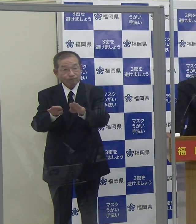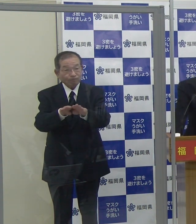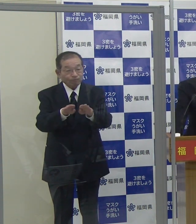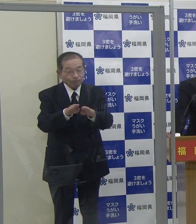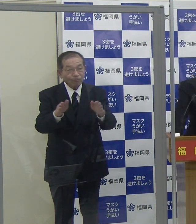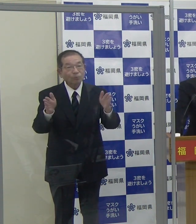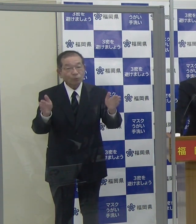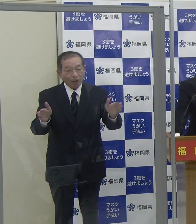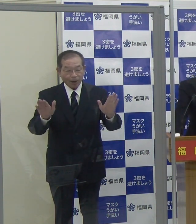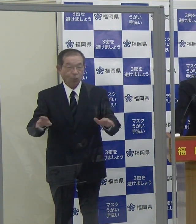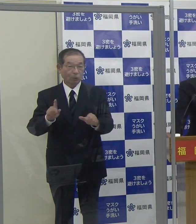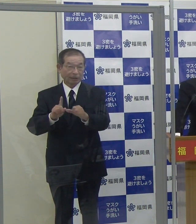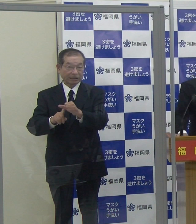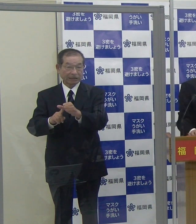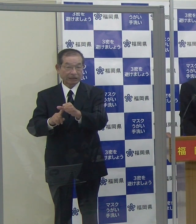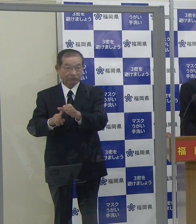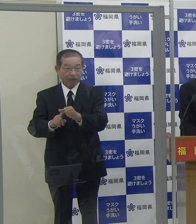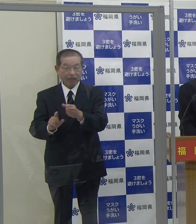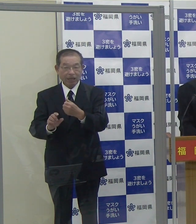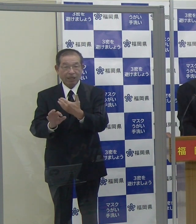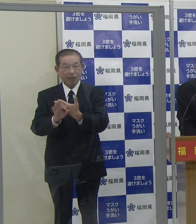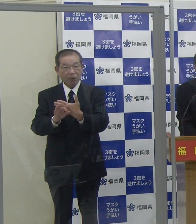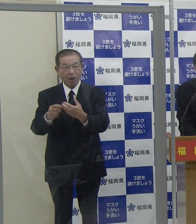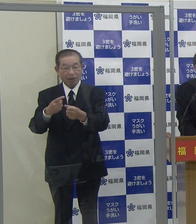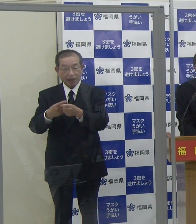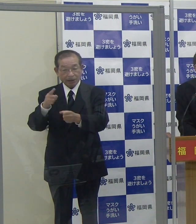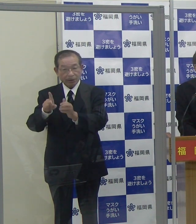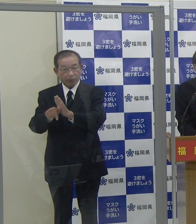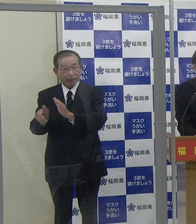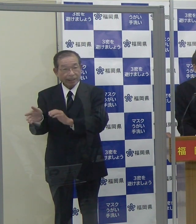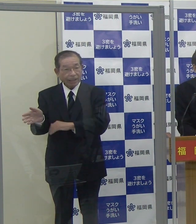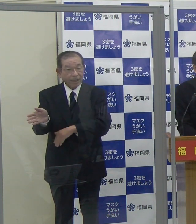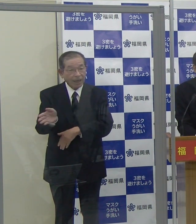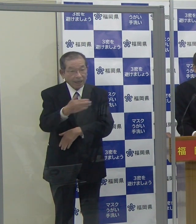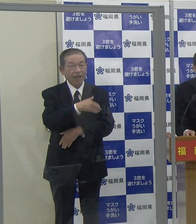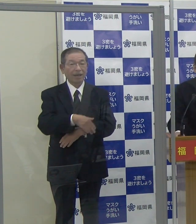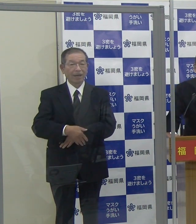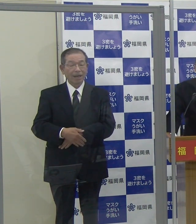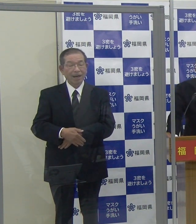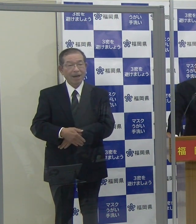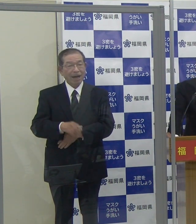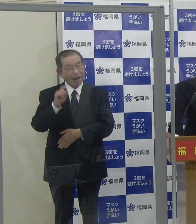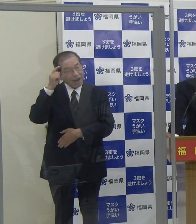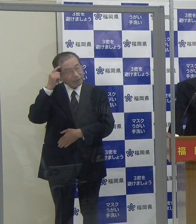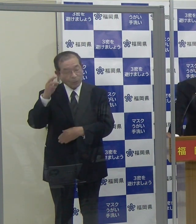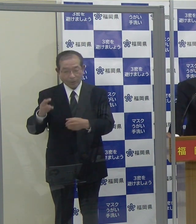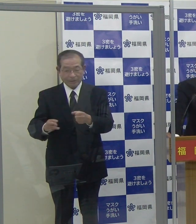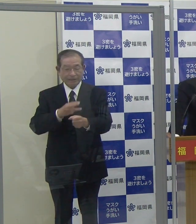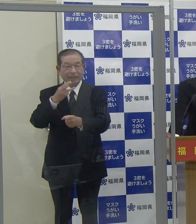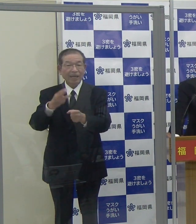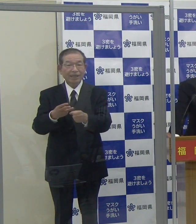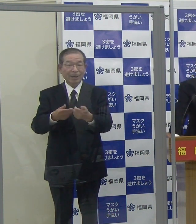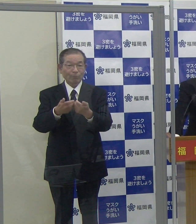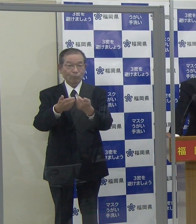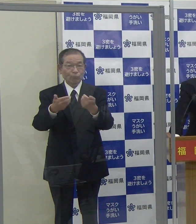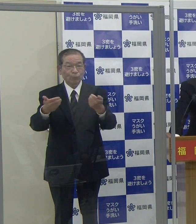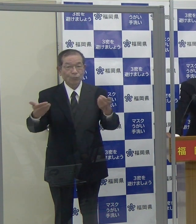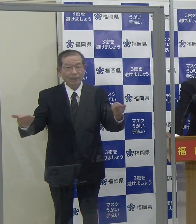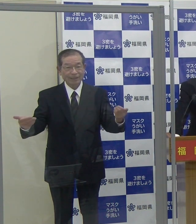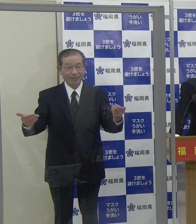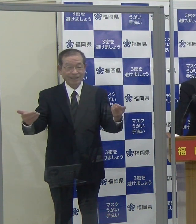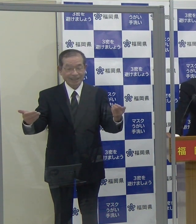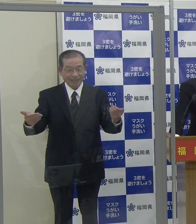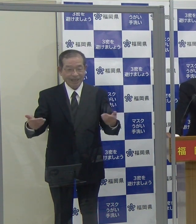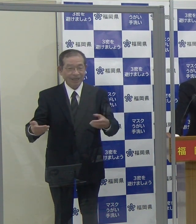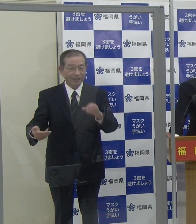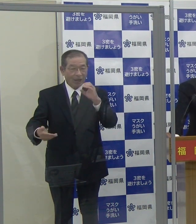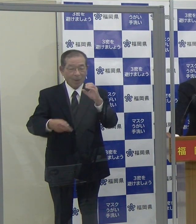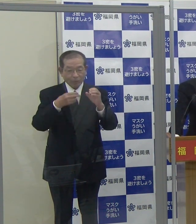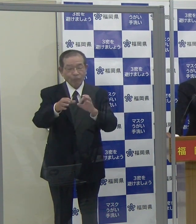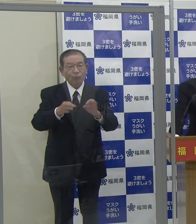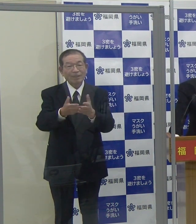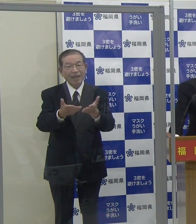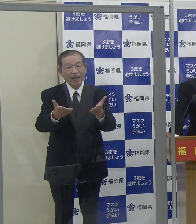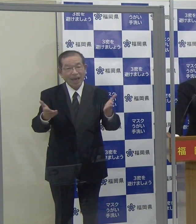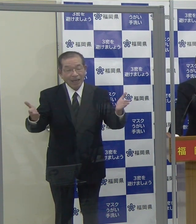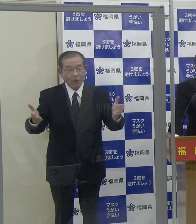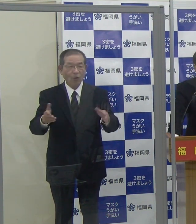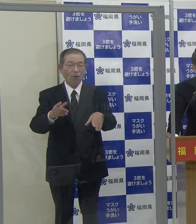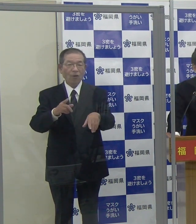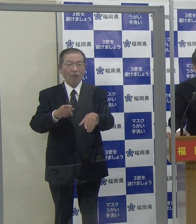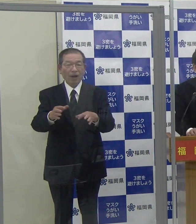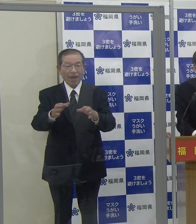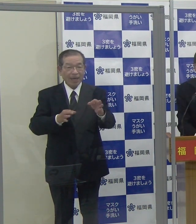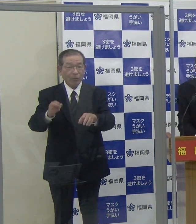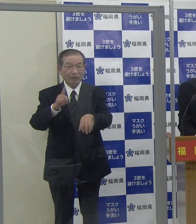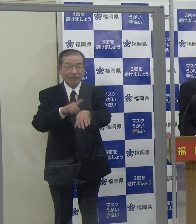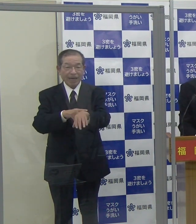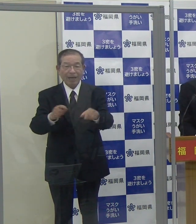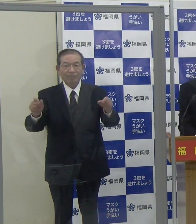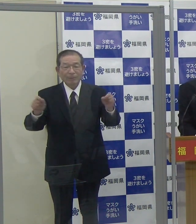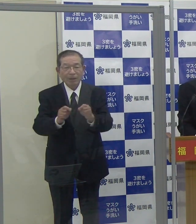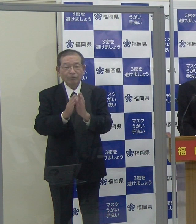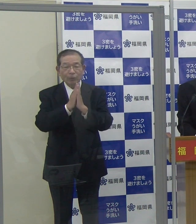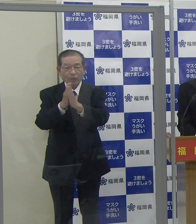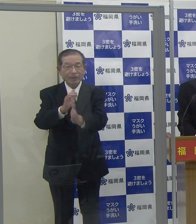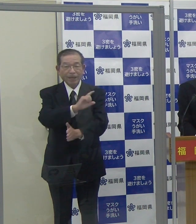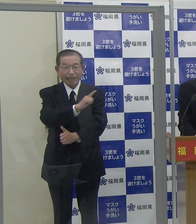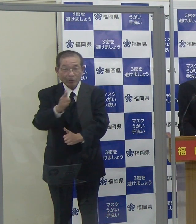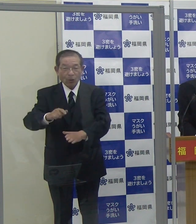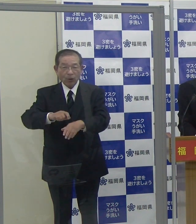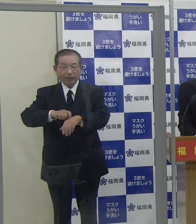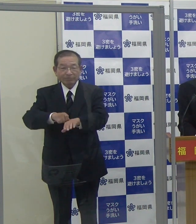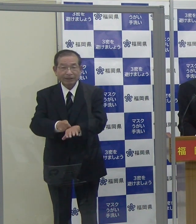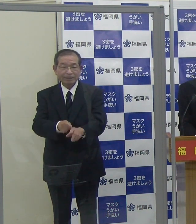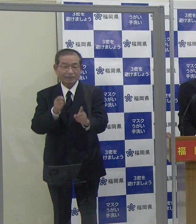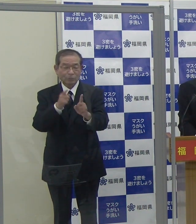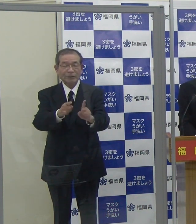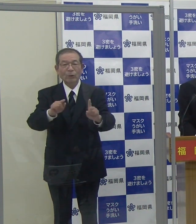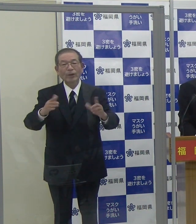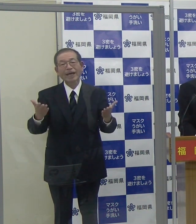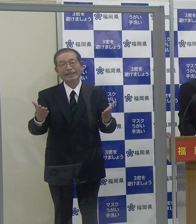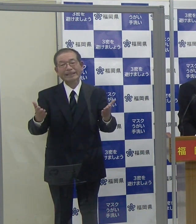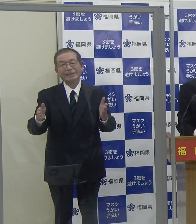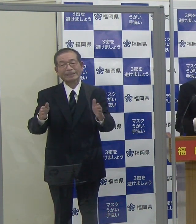今年は、令和元年以降３年ぶりに、飲食店等の営業時間短縮要請など、厳しい措置がないゴールデンウイークとなります。